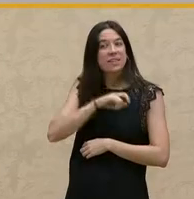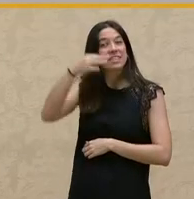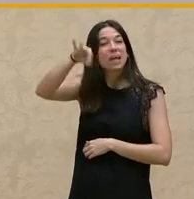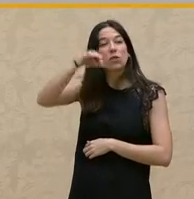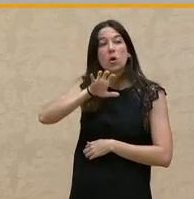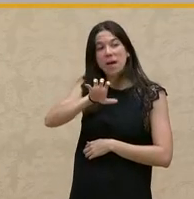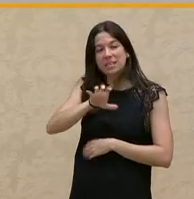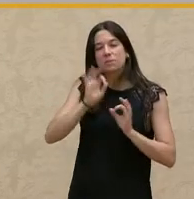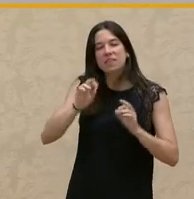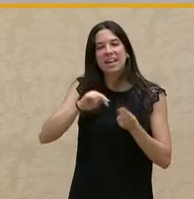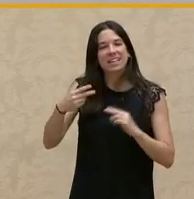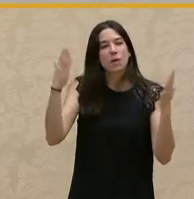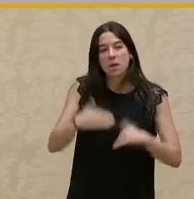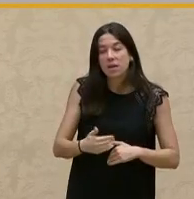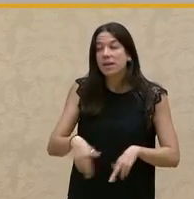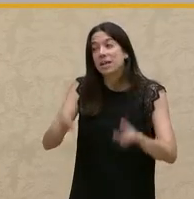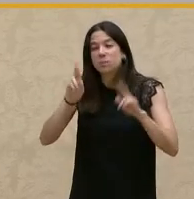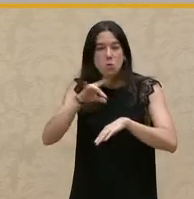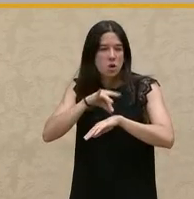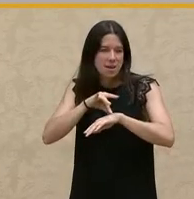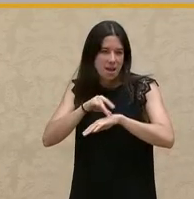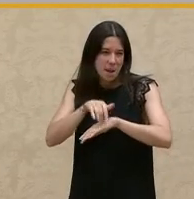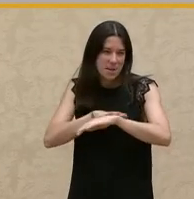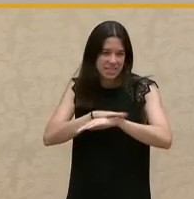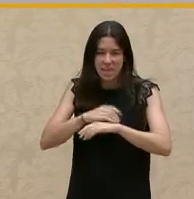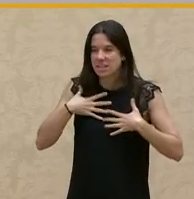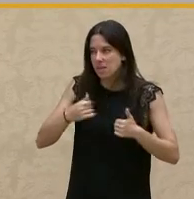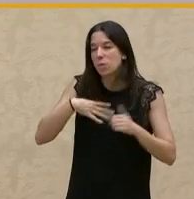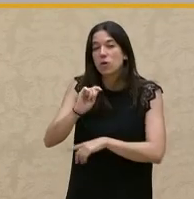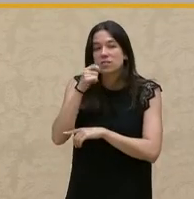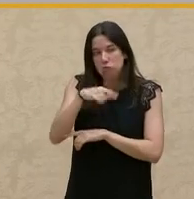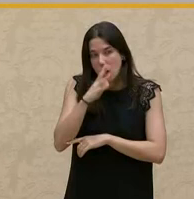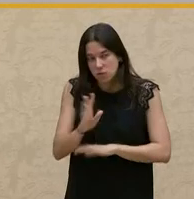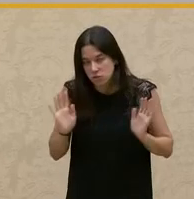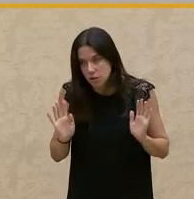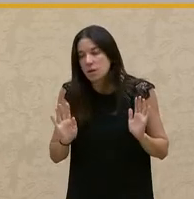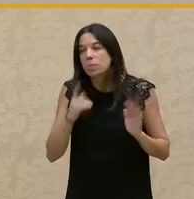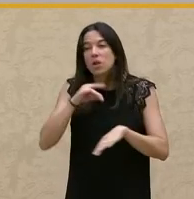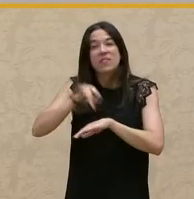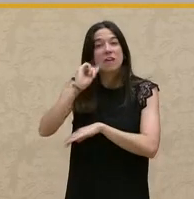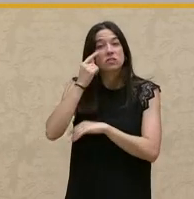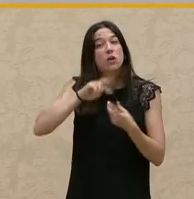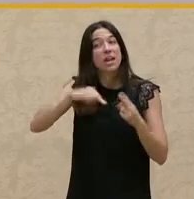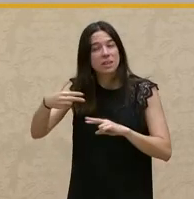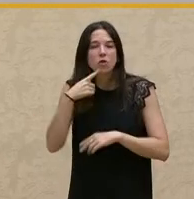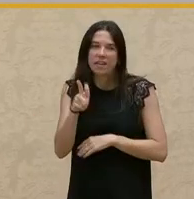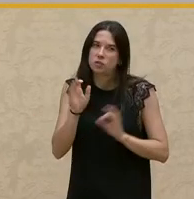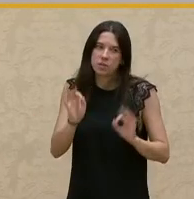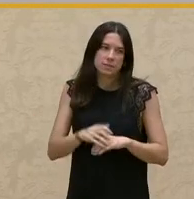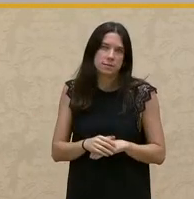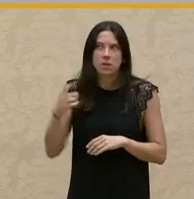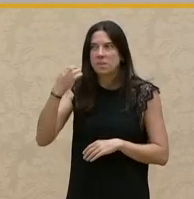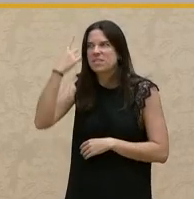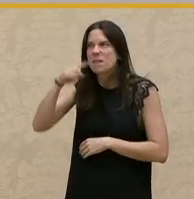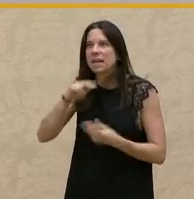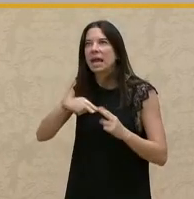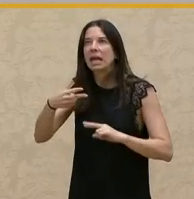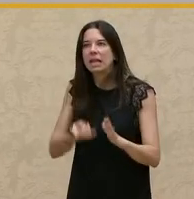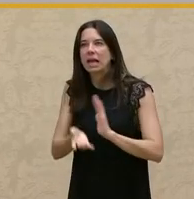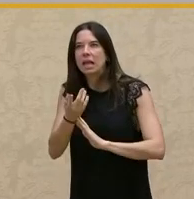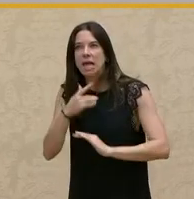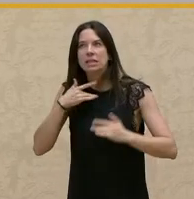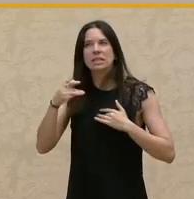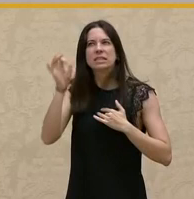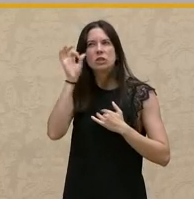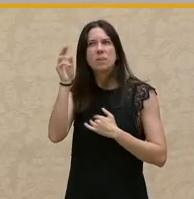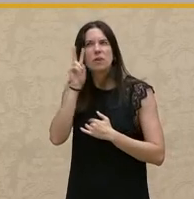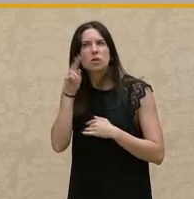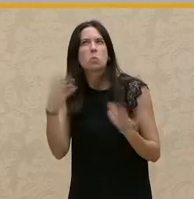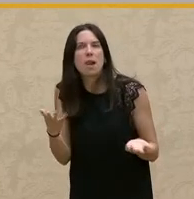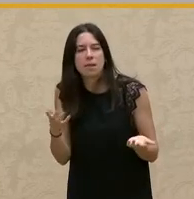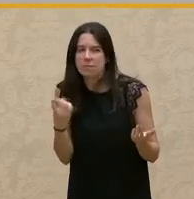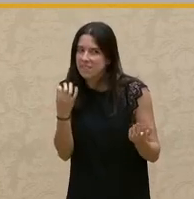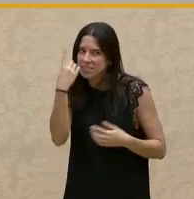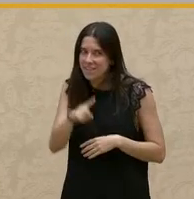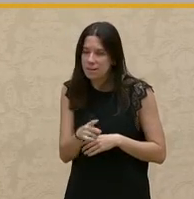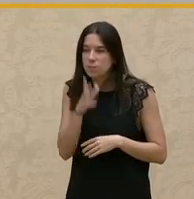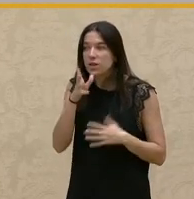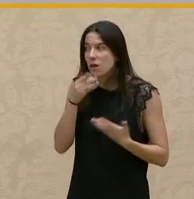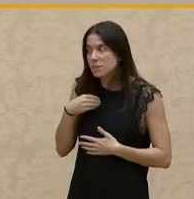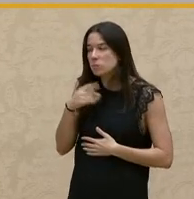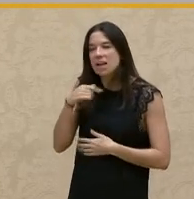querida ministra lo pueda conseguir. Ahora mismo hay ensayos clínicos muy